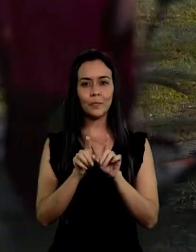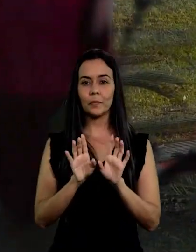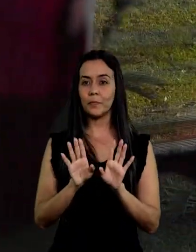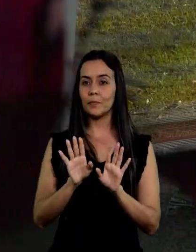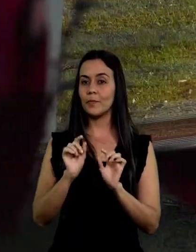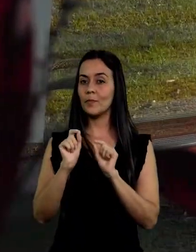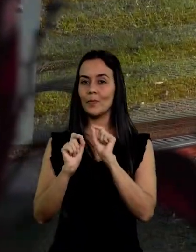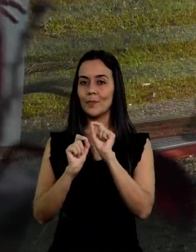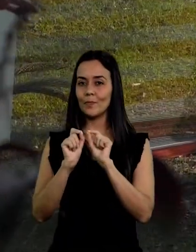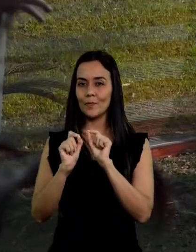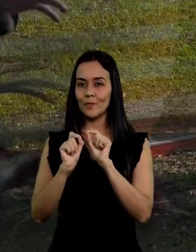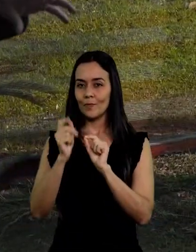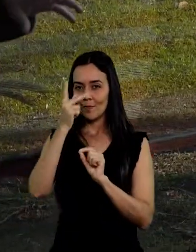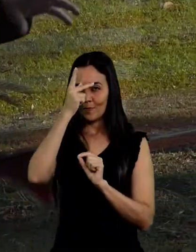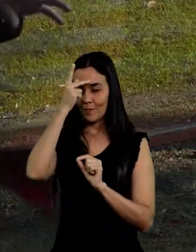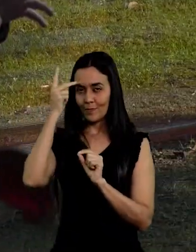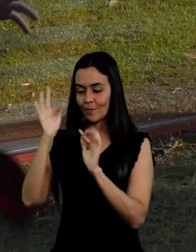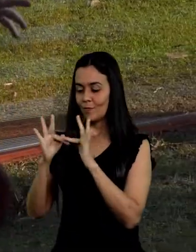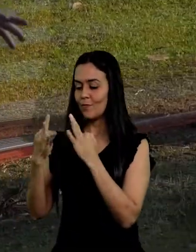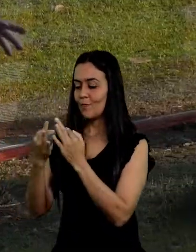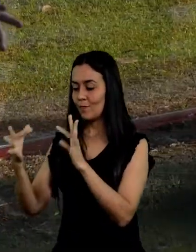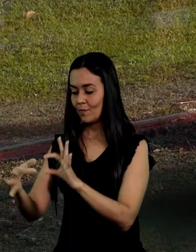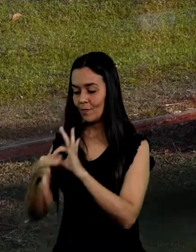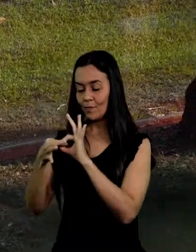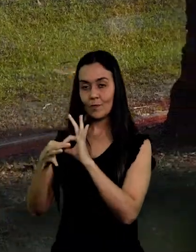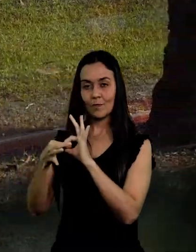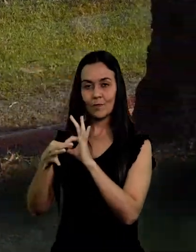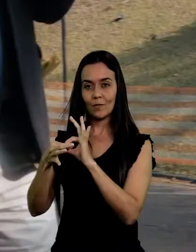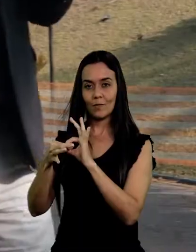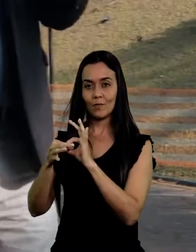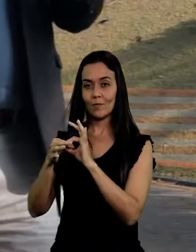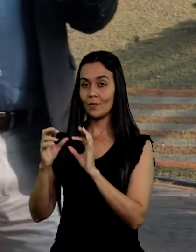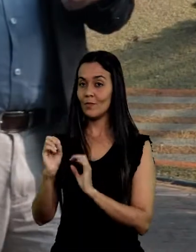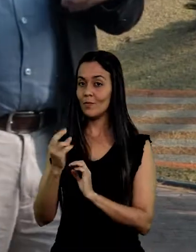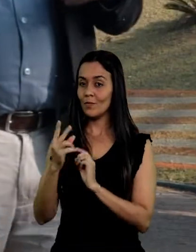ou se de repente, as pessoas se separam. Então, como eu tinha falado,